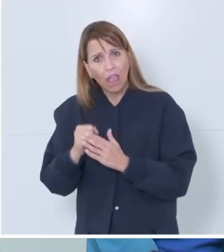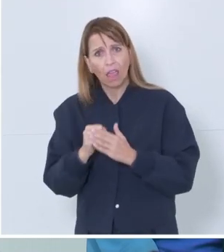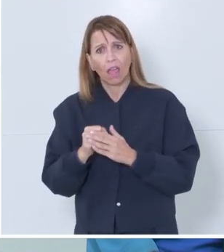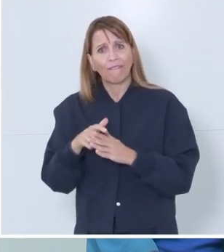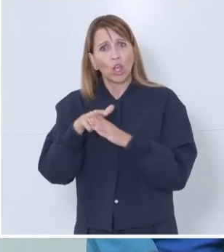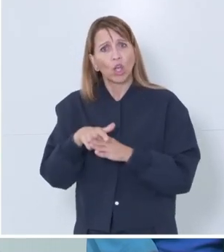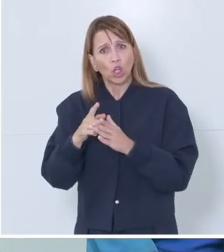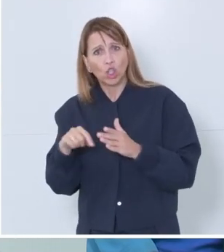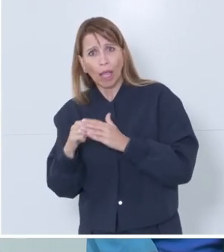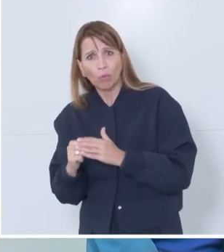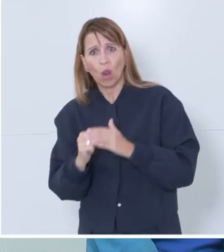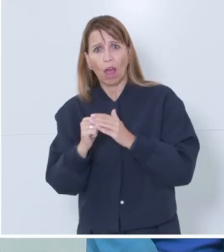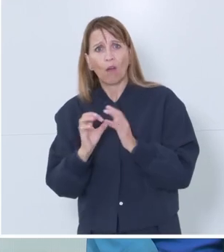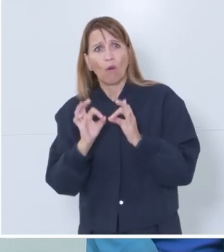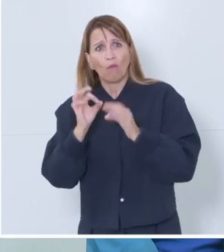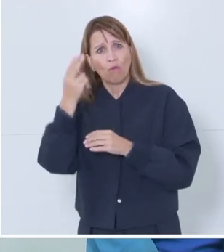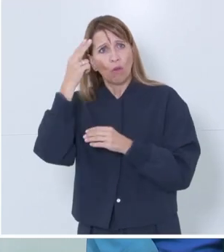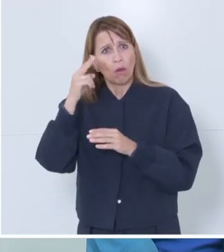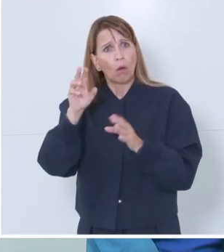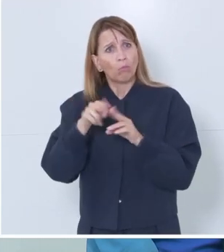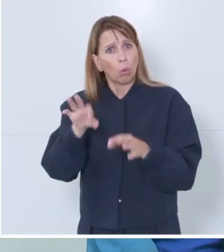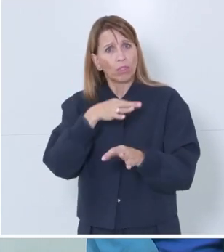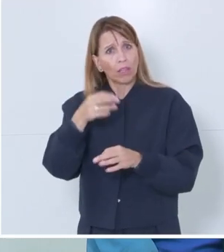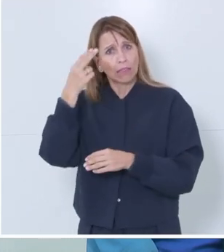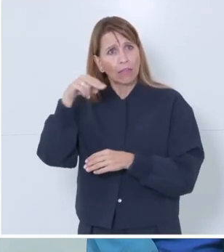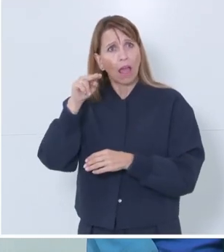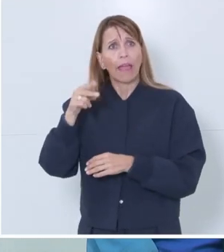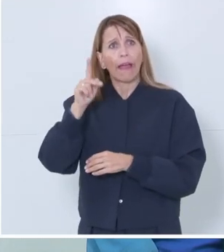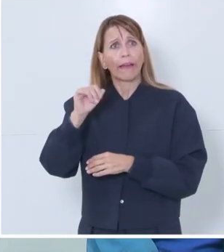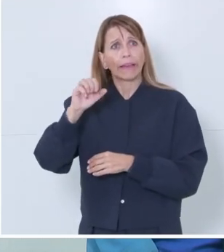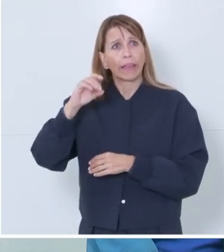Herbert Kickl und das ist für uns ganz klar, dass das auch nach der Wahl gilt, dass wir jemanden,